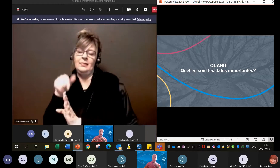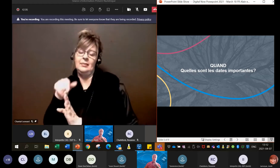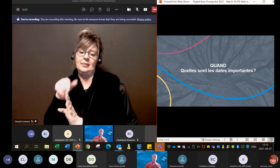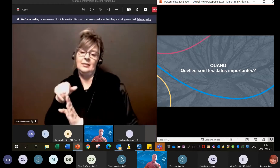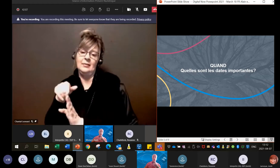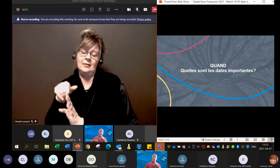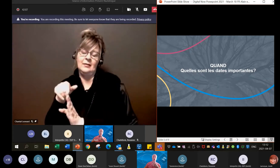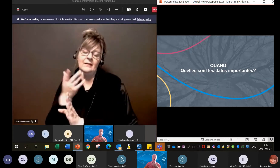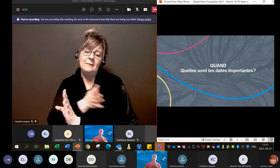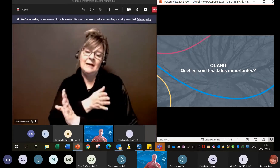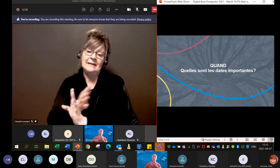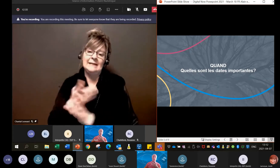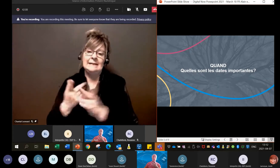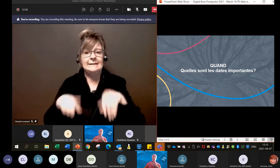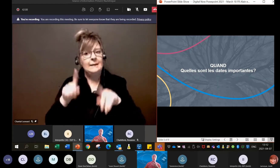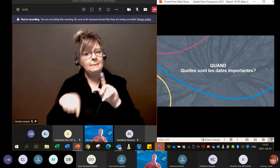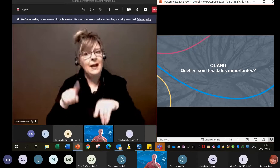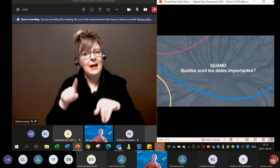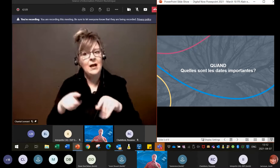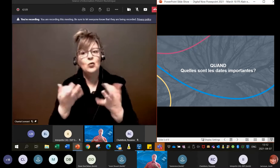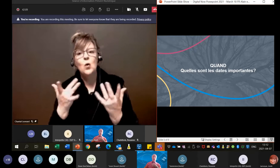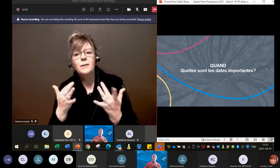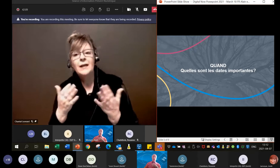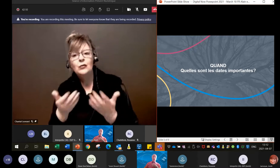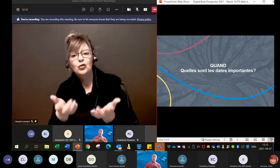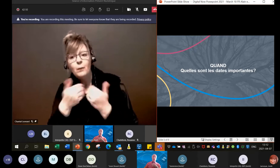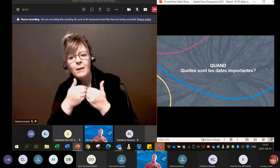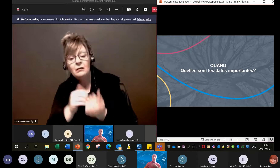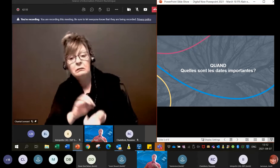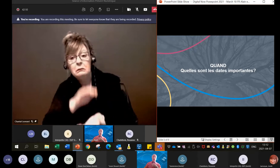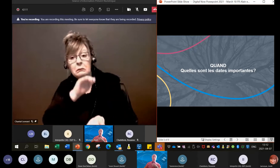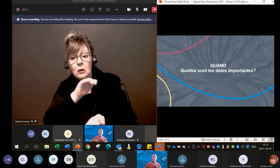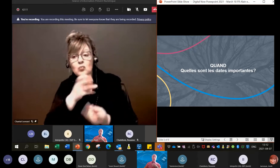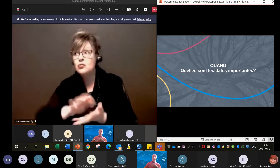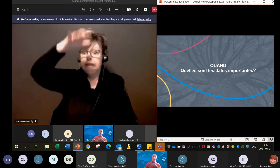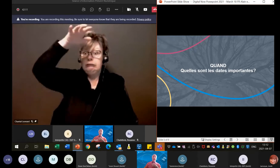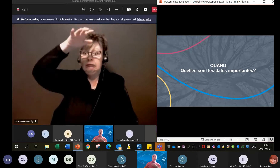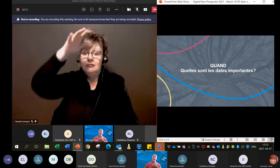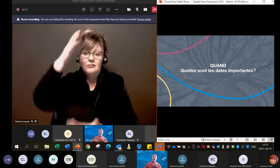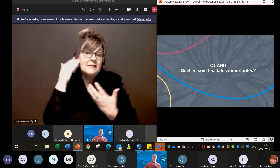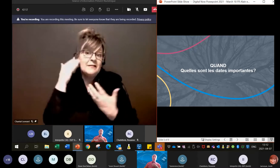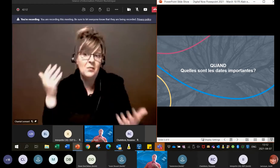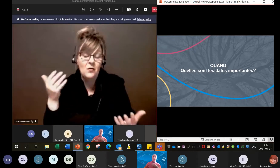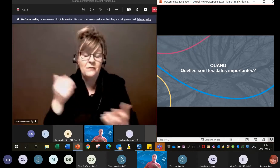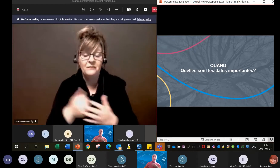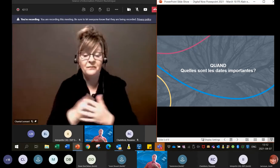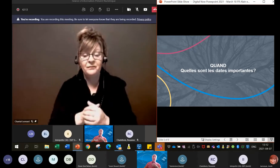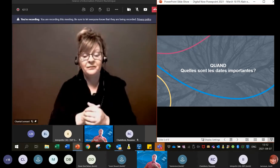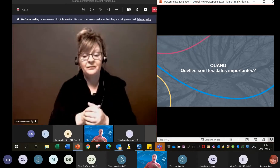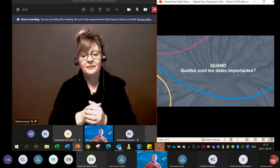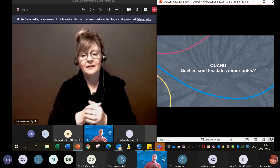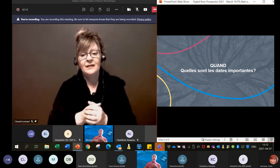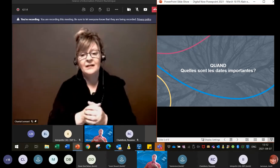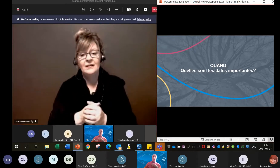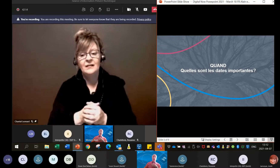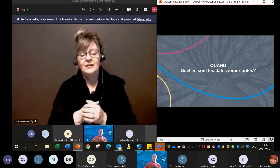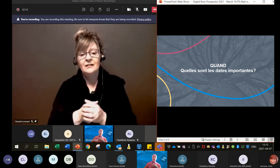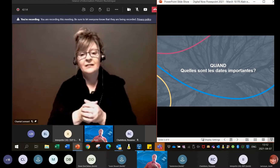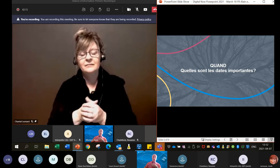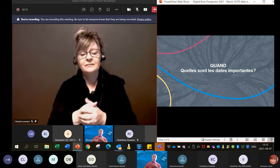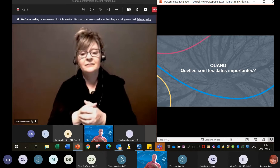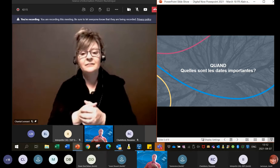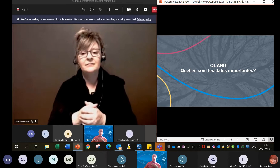du volume, du nombre de projets déposés.